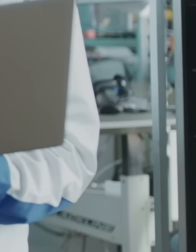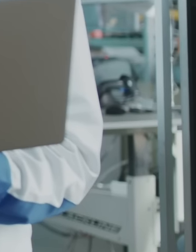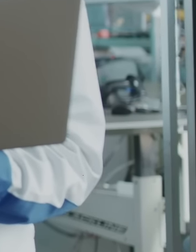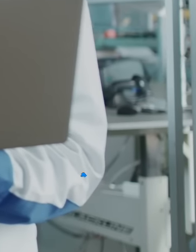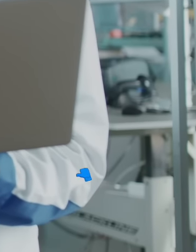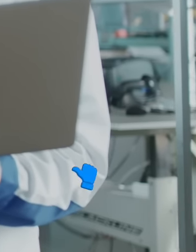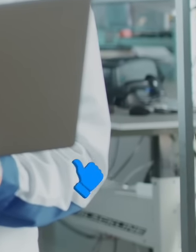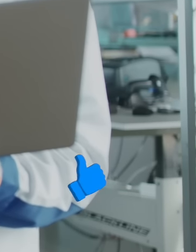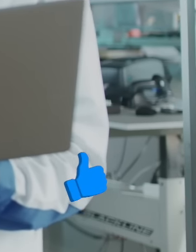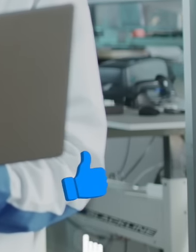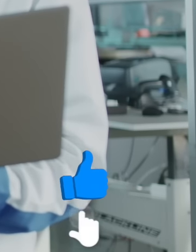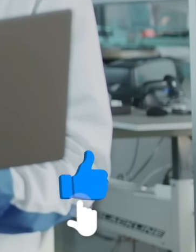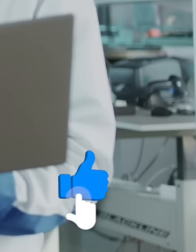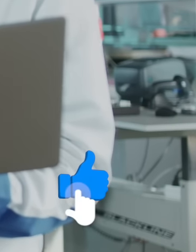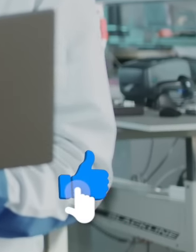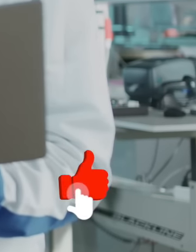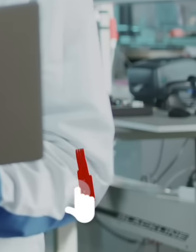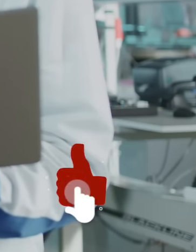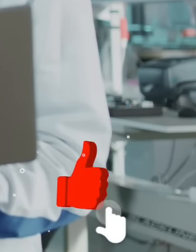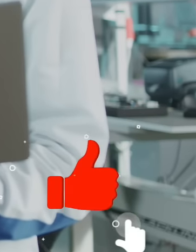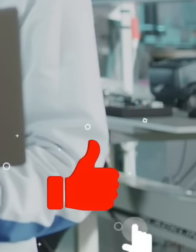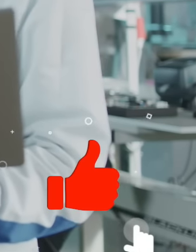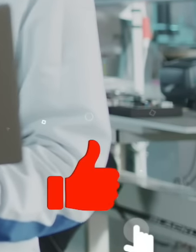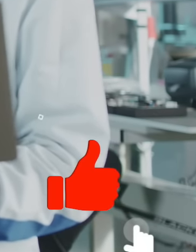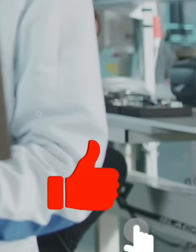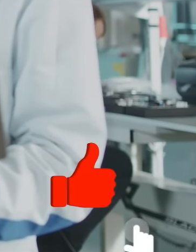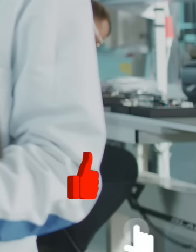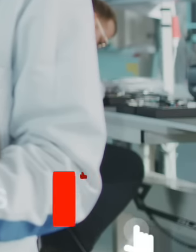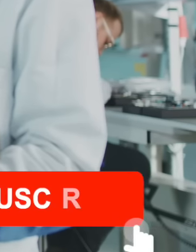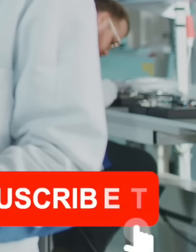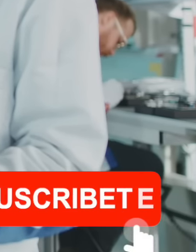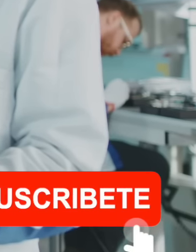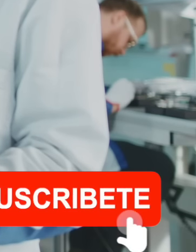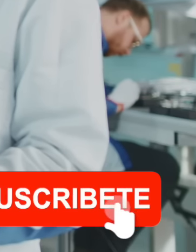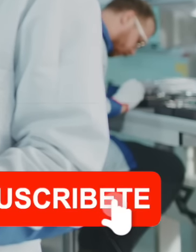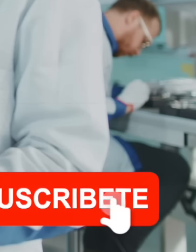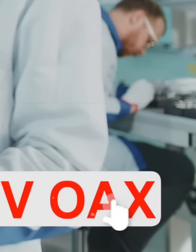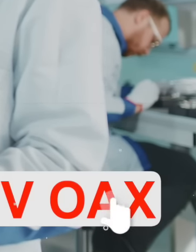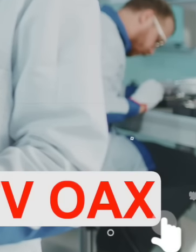interno sin volver a pagar el IVA ya cubierto en la adquisición de insumos. Para el SAT,